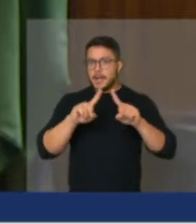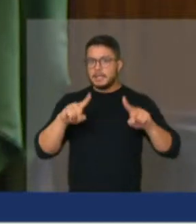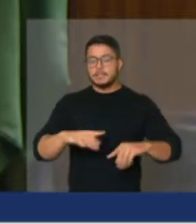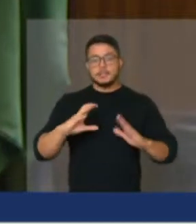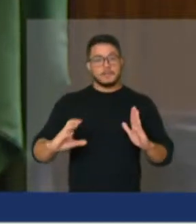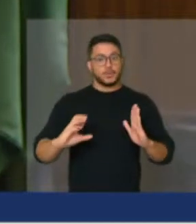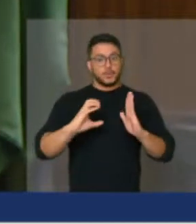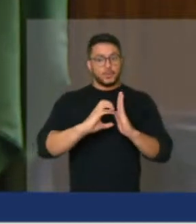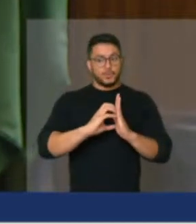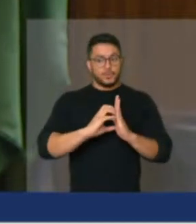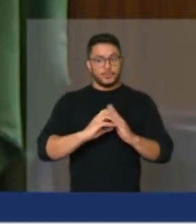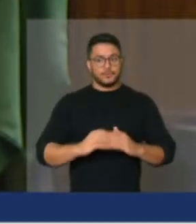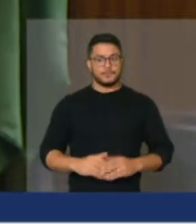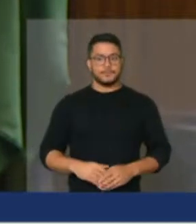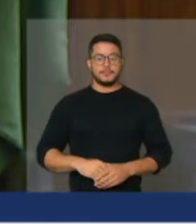PORQUE ELE IA COLOCAR UMA GRANADA NO BOLSO DO SERVIDOR